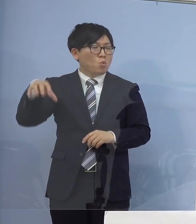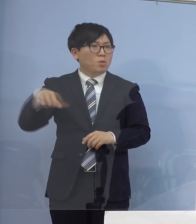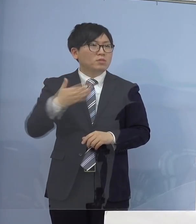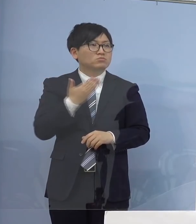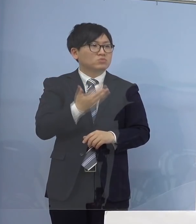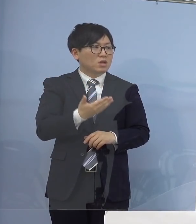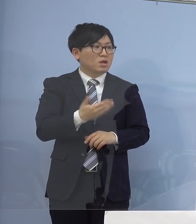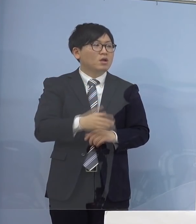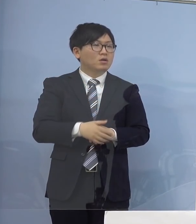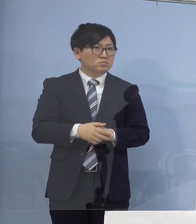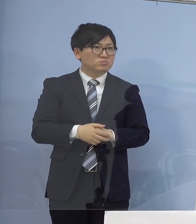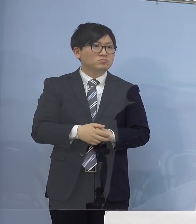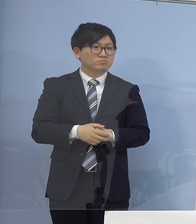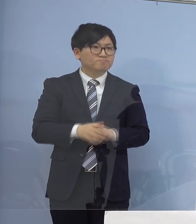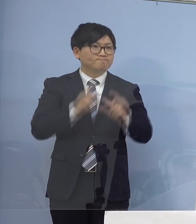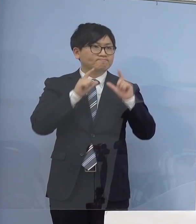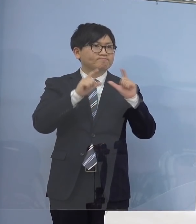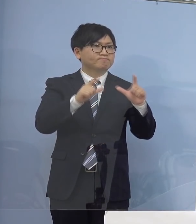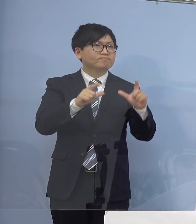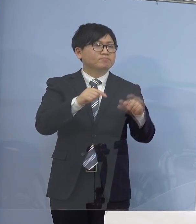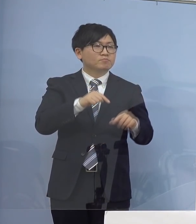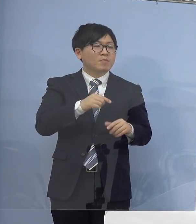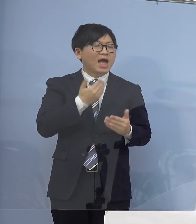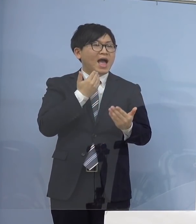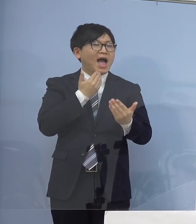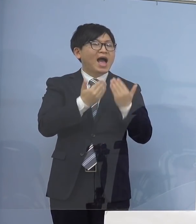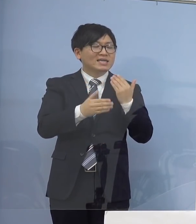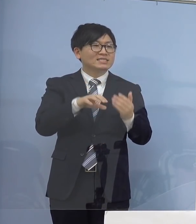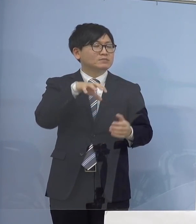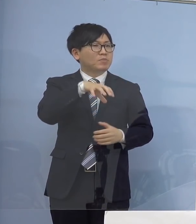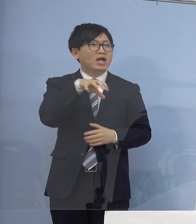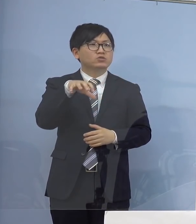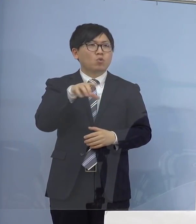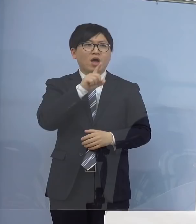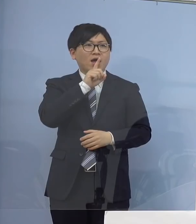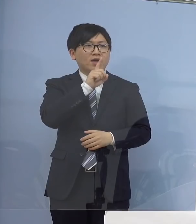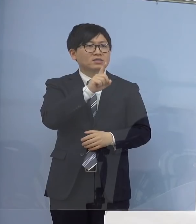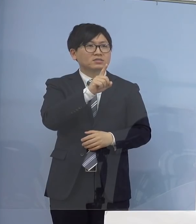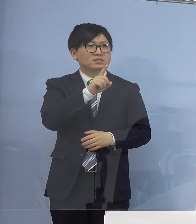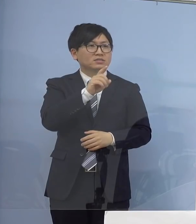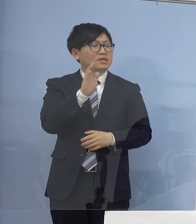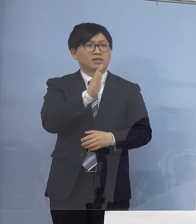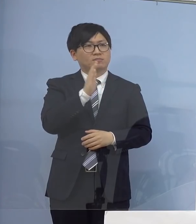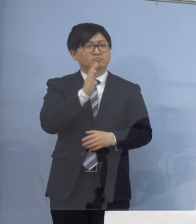少し申し上げるあれではないところでありますので 昨日申し上げたように